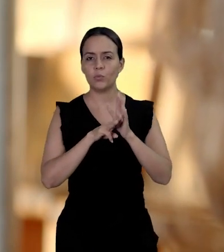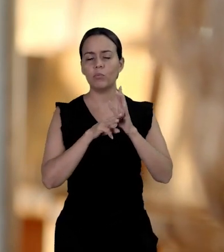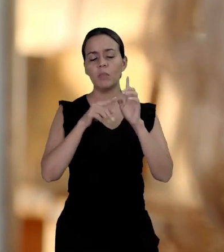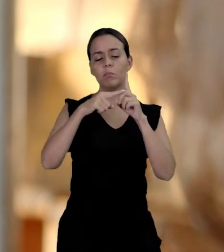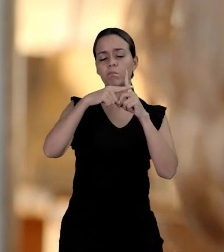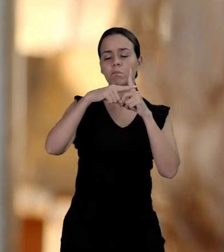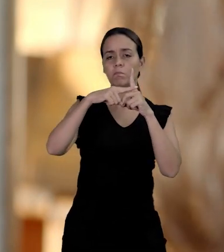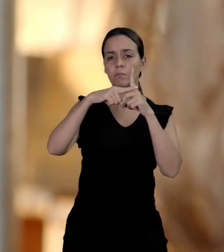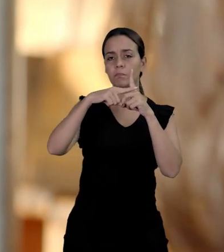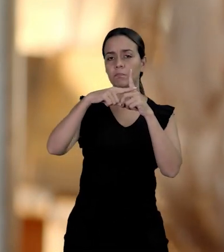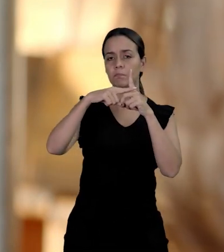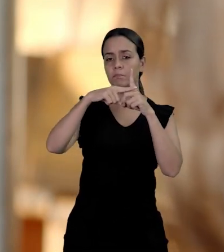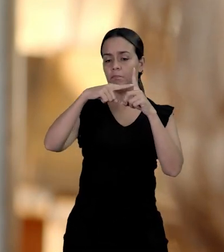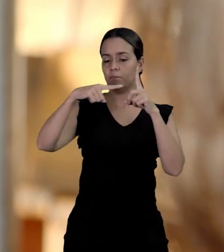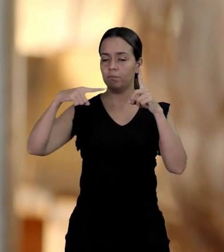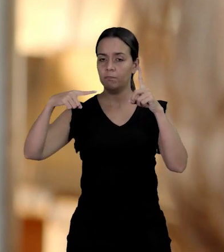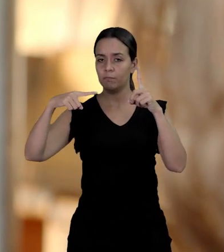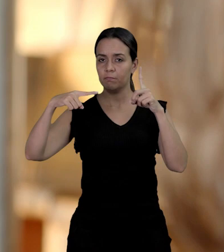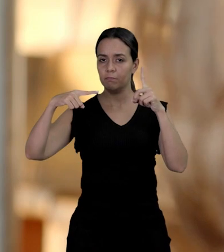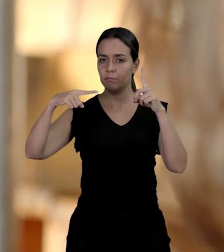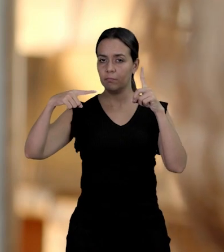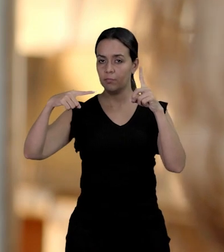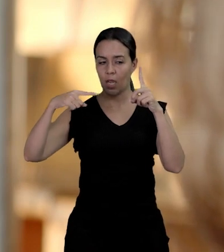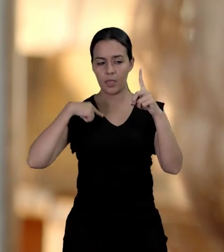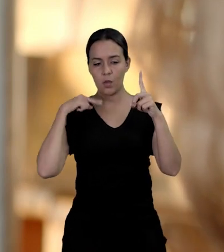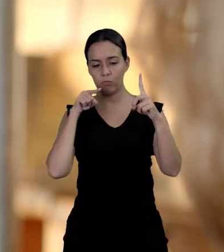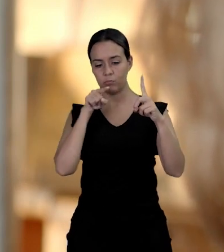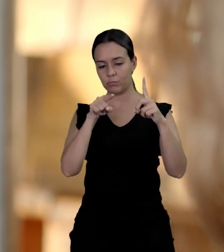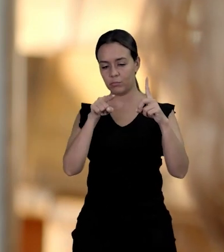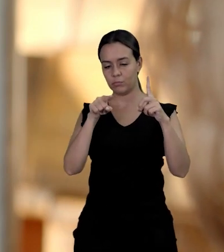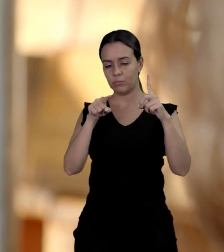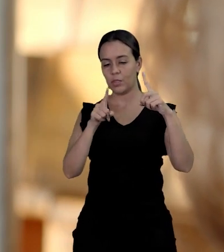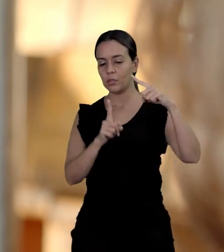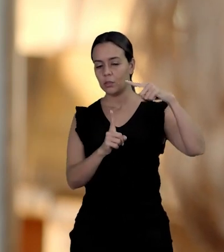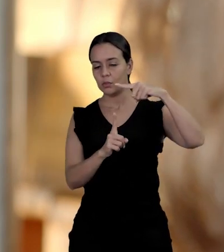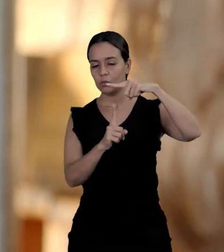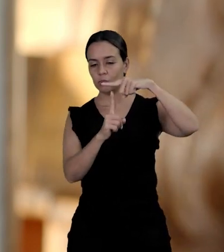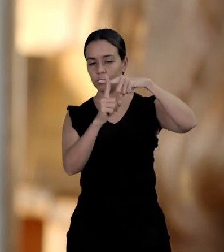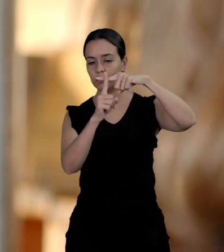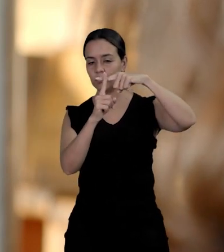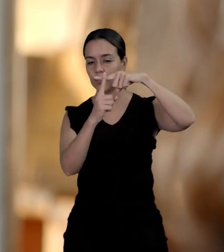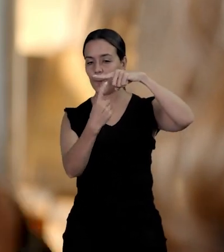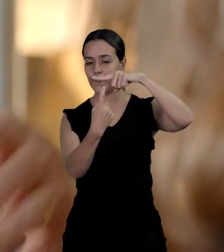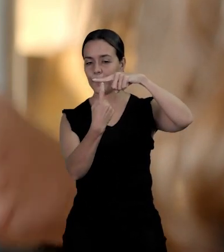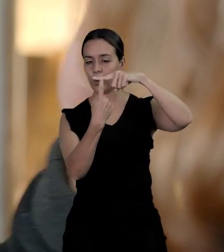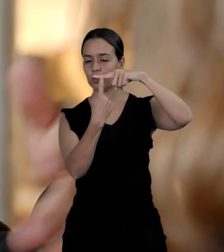de um gráfico cartesiano, não muda você, muda a mim. Eu mudo. Porque eu utilizo isso para entender